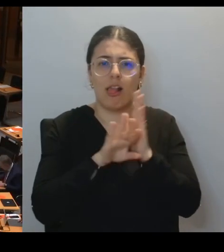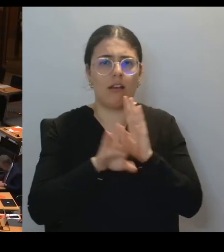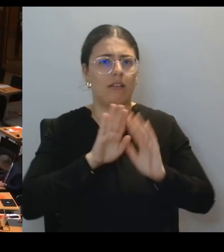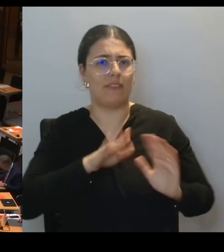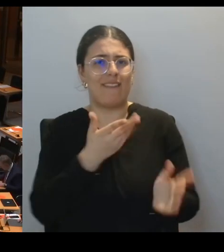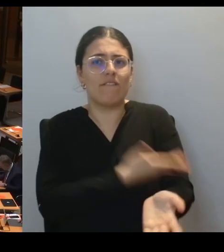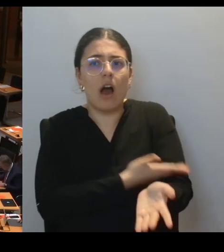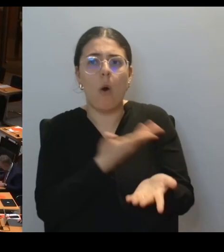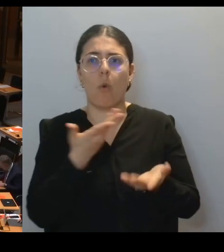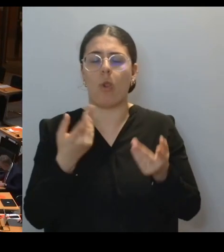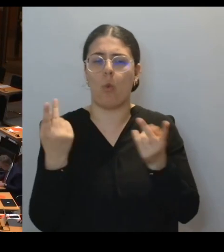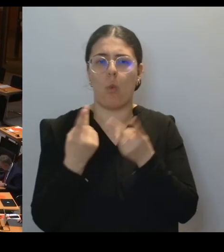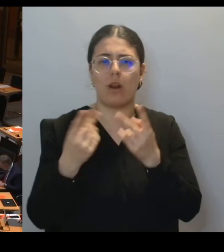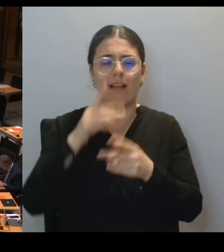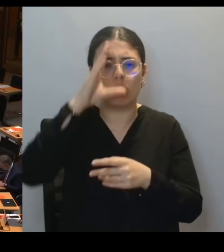in dieser Situation.